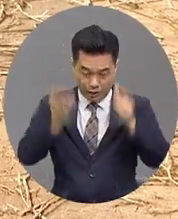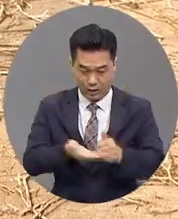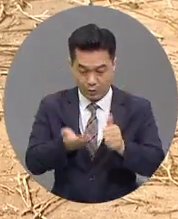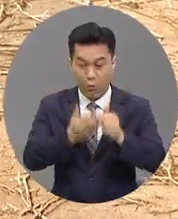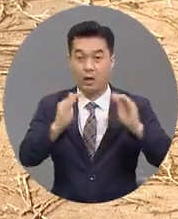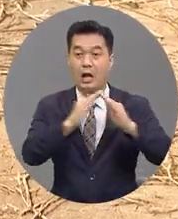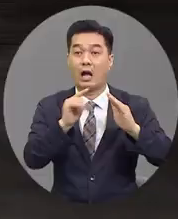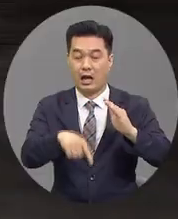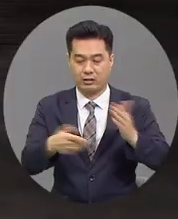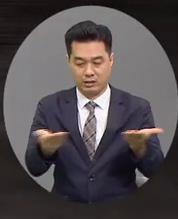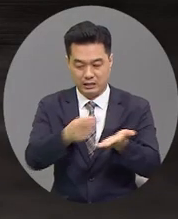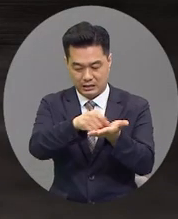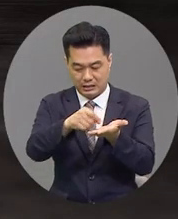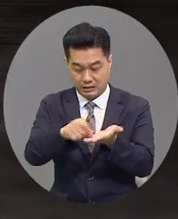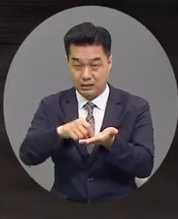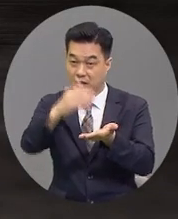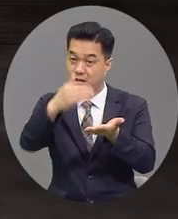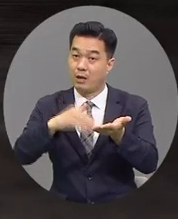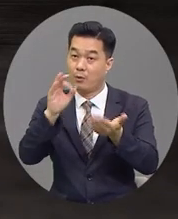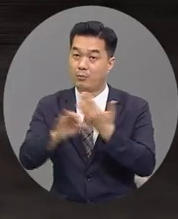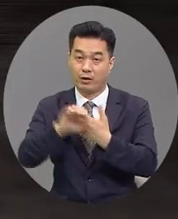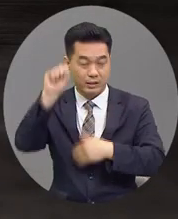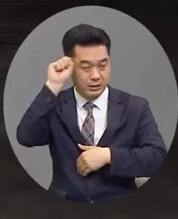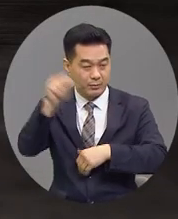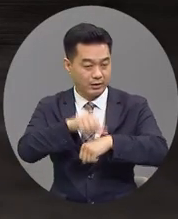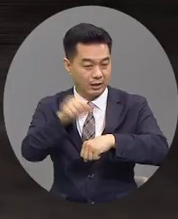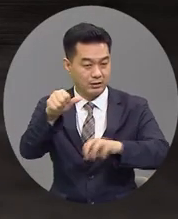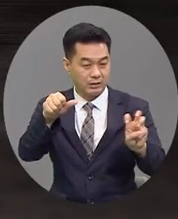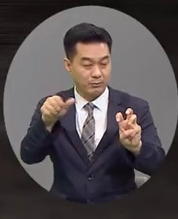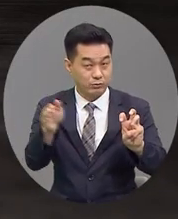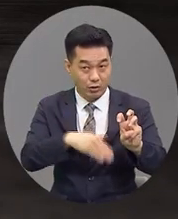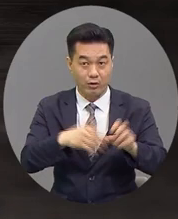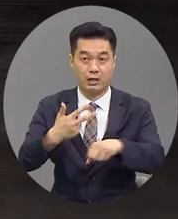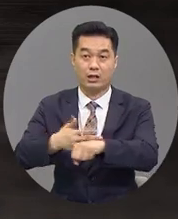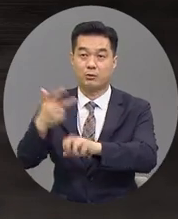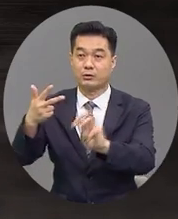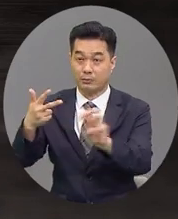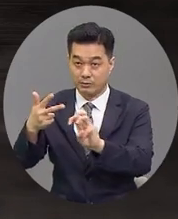(기자) 실제로 한 축산 농가에서 실습한 학생이 작성한 근무 일지를